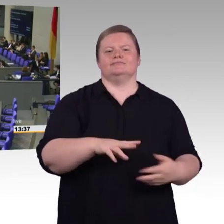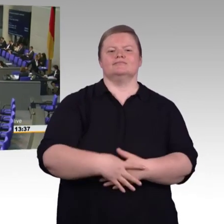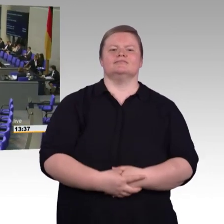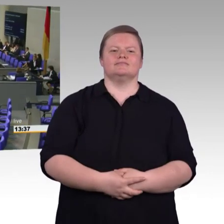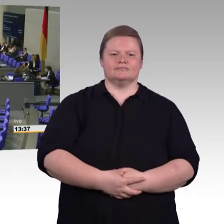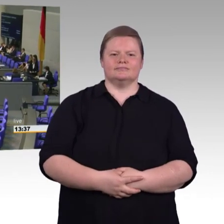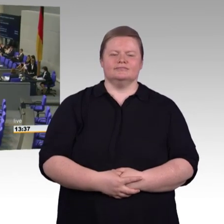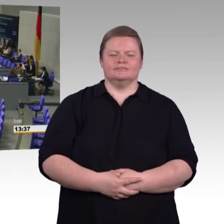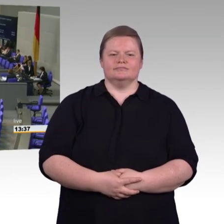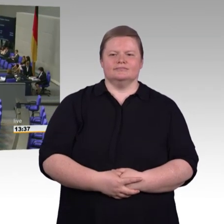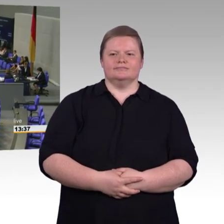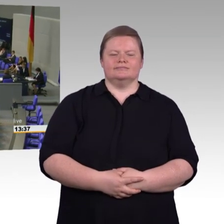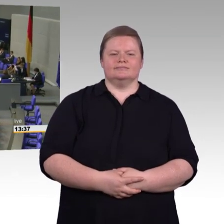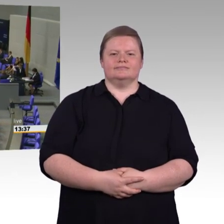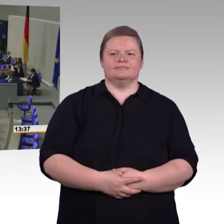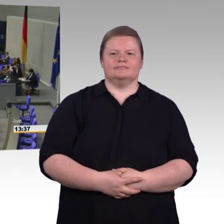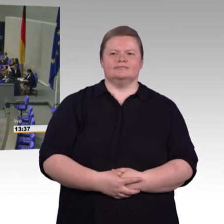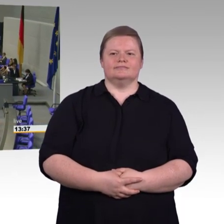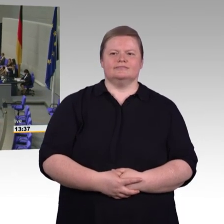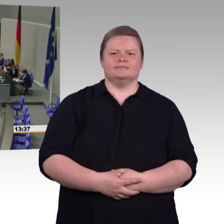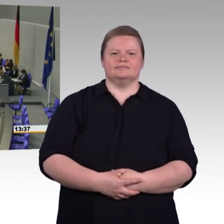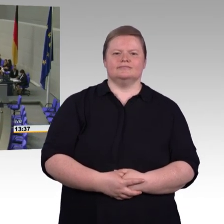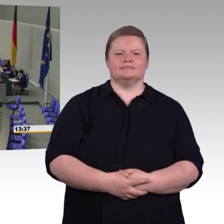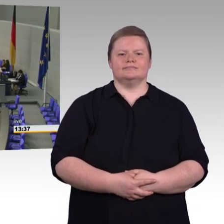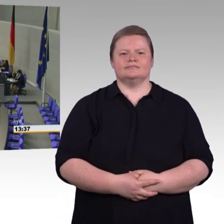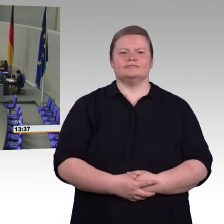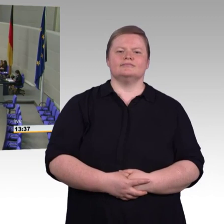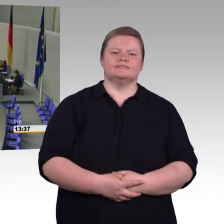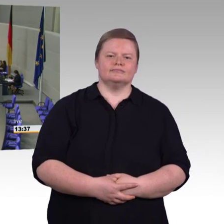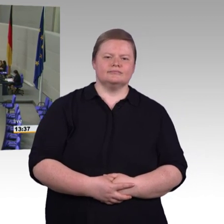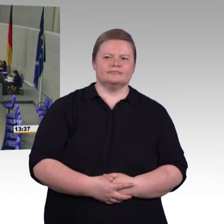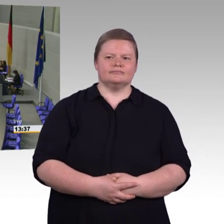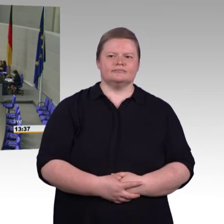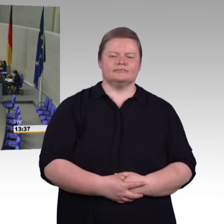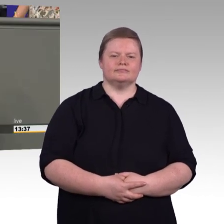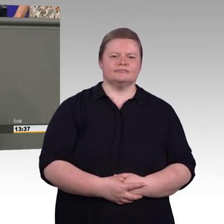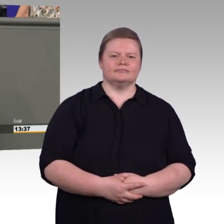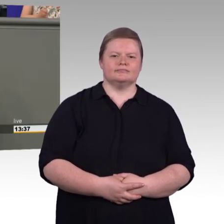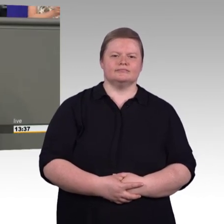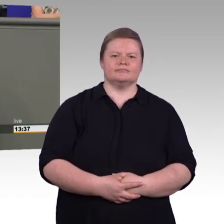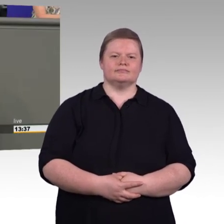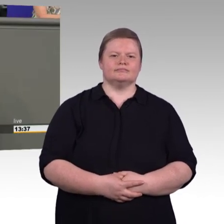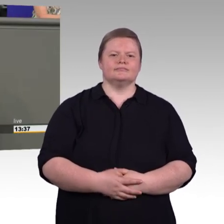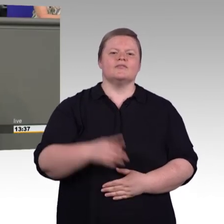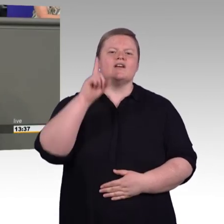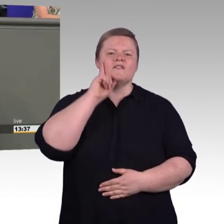(Rednerwechsel) Frau Präsidentin, meine sehr verehrten Damen und Herren. Unter den vielen möglichen Beschreibungen unserer Welt